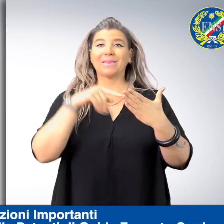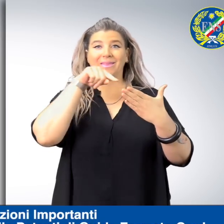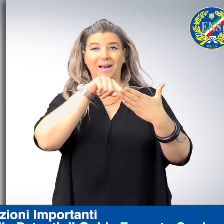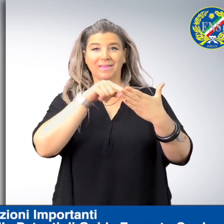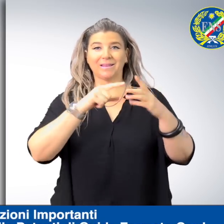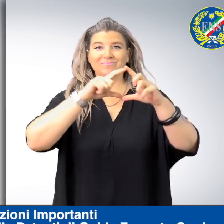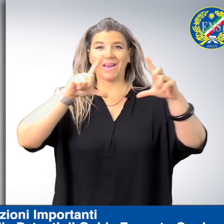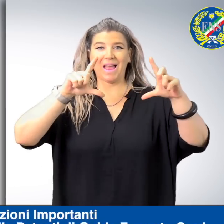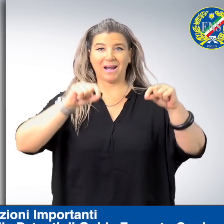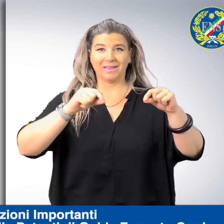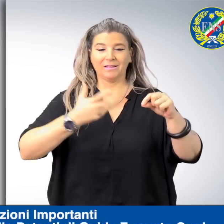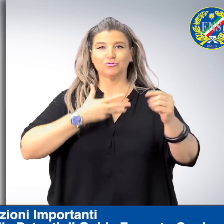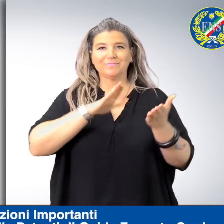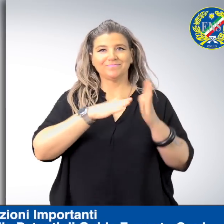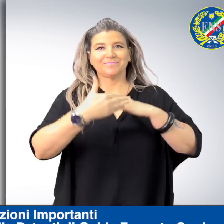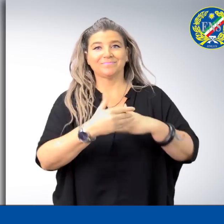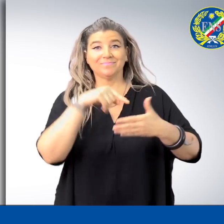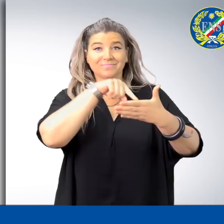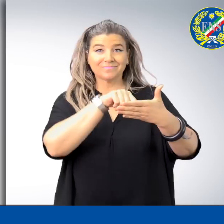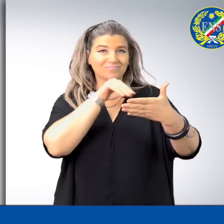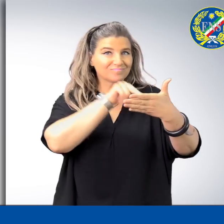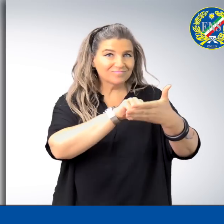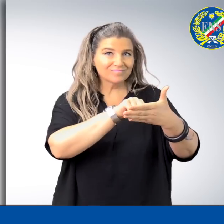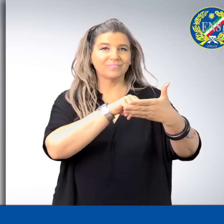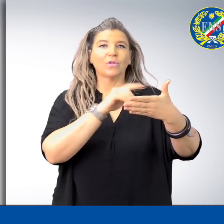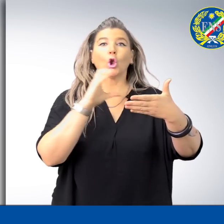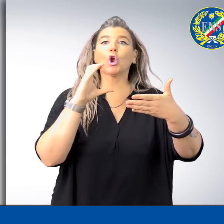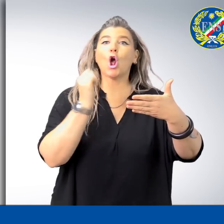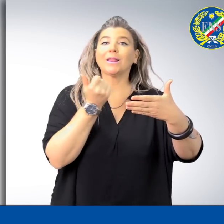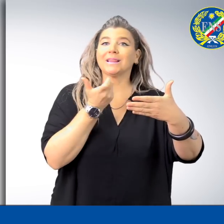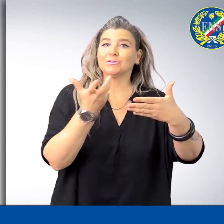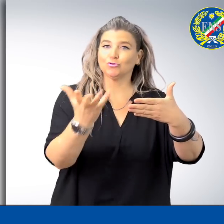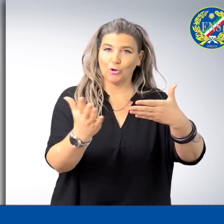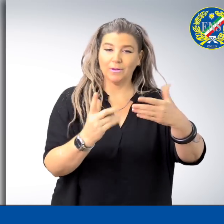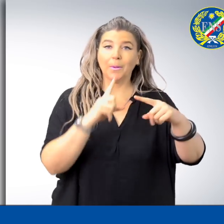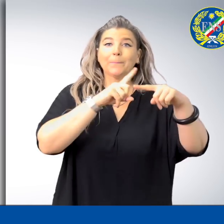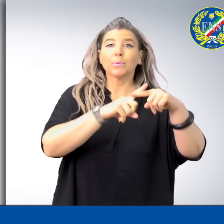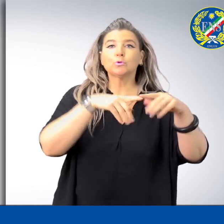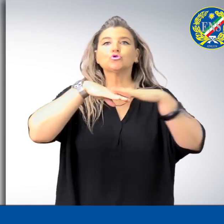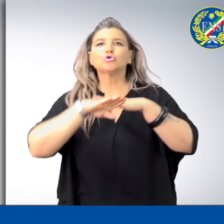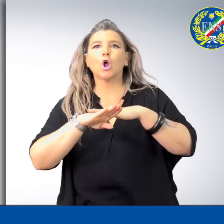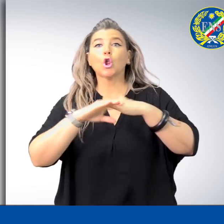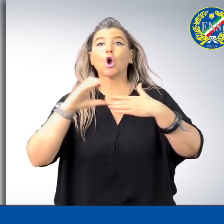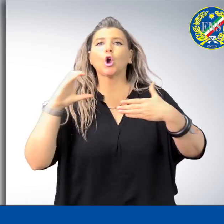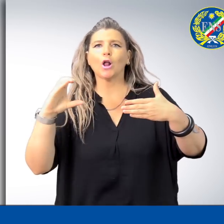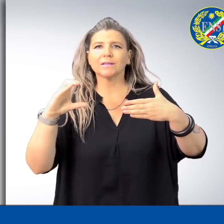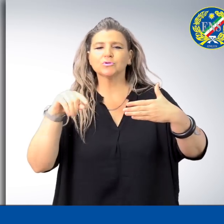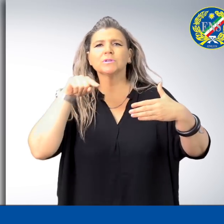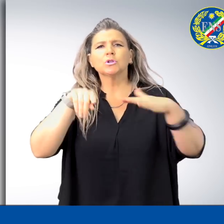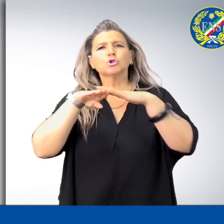Sulla patente in formato card nel retro ci sono i codici e sottocodici.